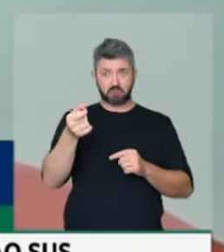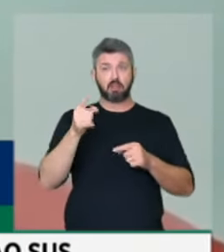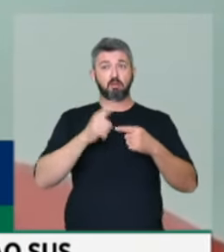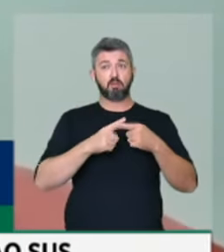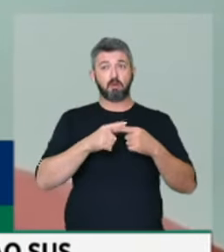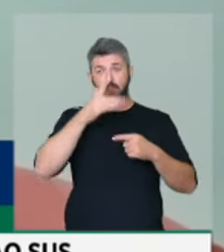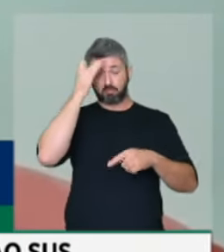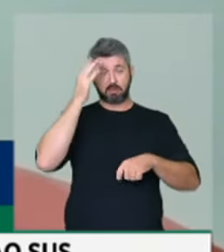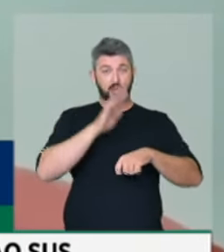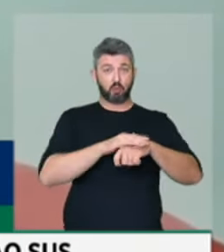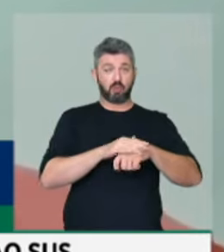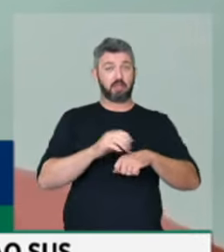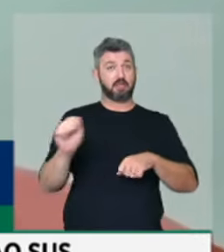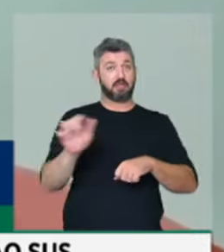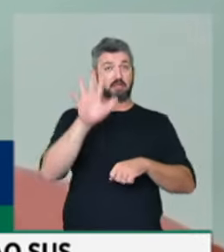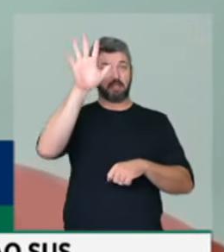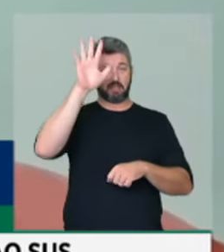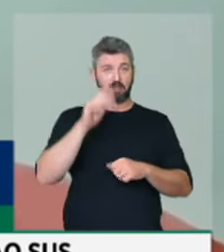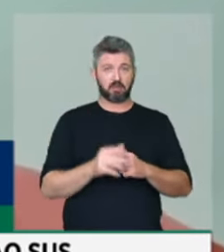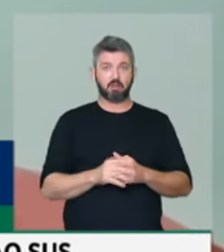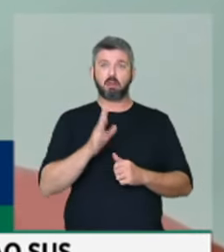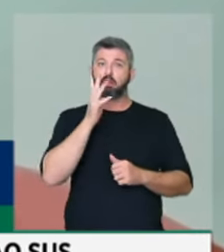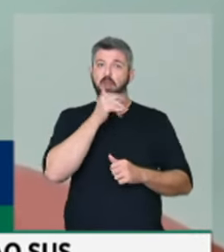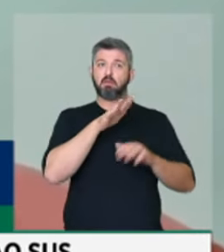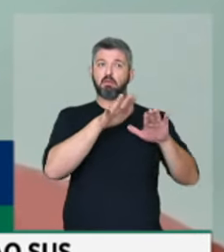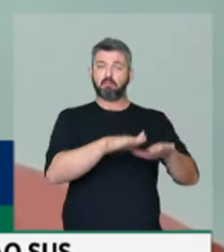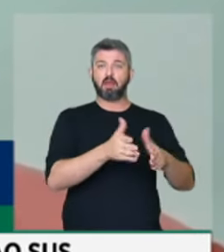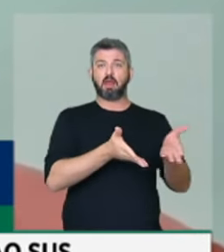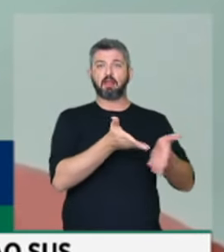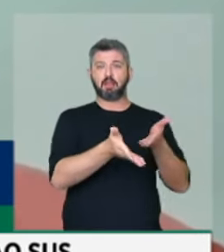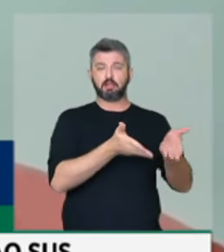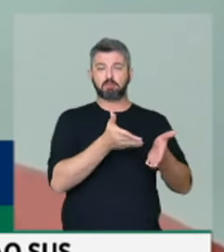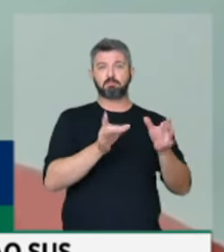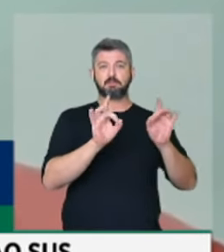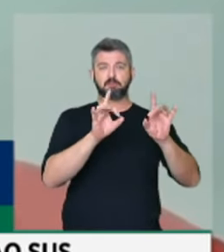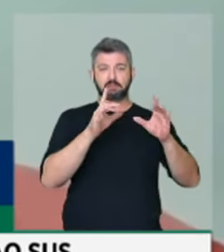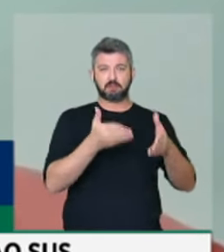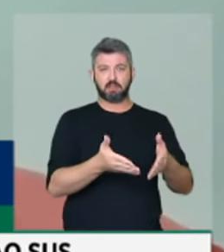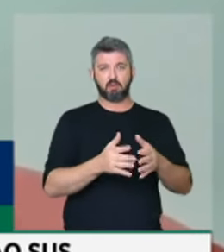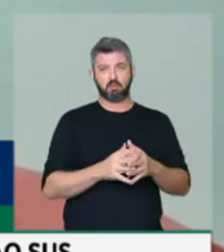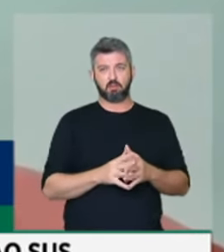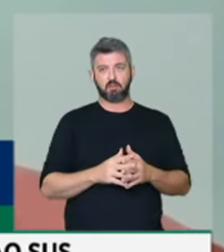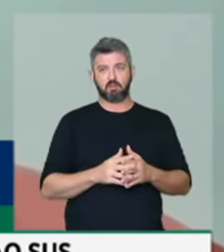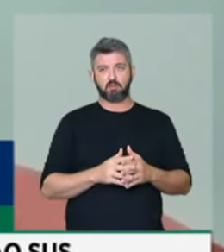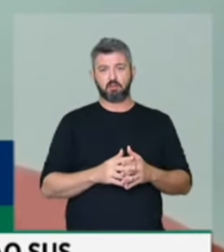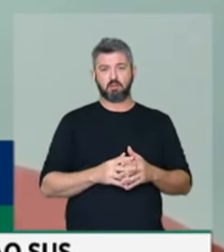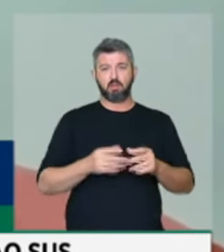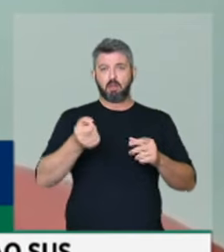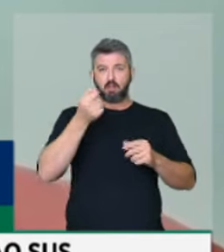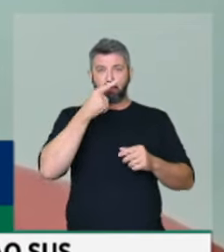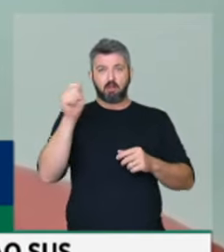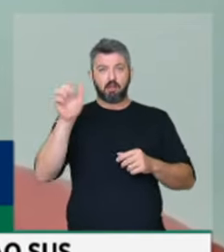DE 800 PARA 1600 A DIÁRIA. PRECISA DE ASSISTÊNCIA MULTIDISCIPLINAR, EQUIPAMENTOS CAROS, ESTÃO SENDO INCLUSIVE MAJORADOS POR FORNECEDORES